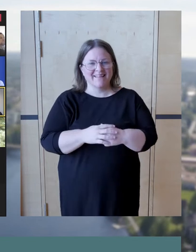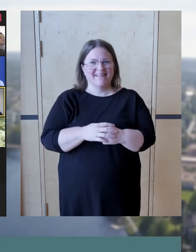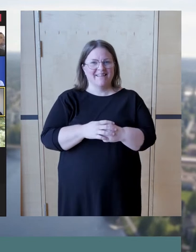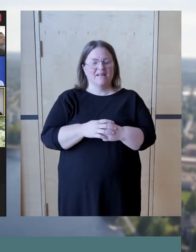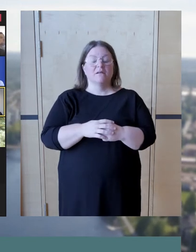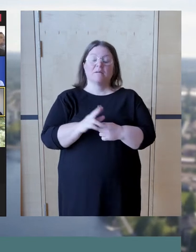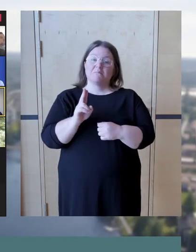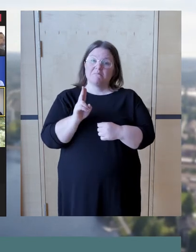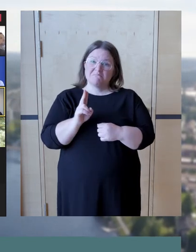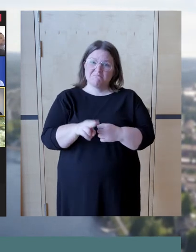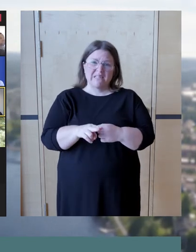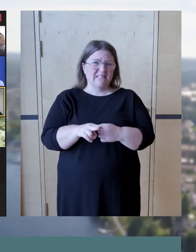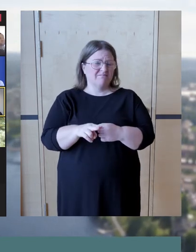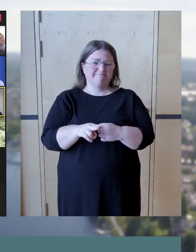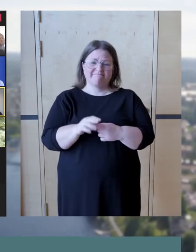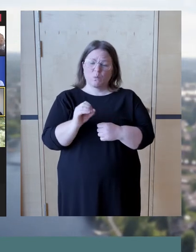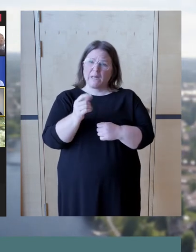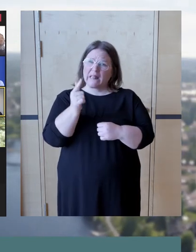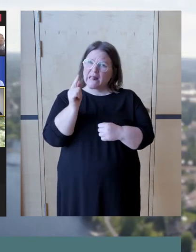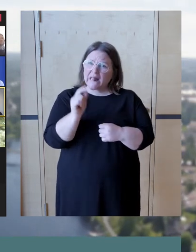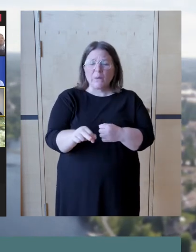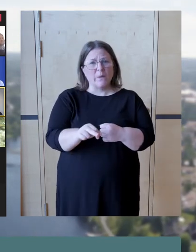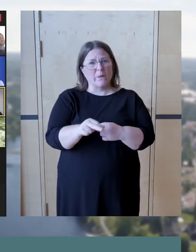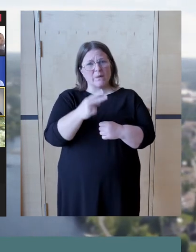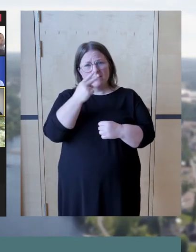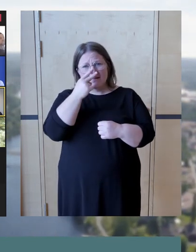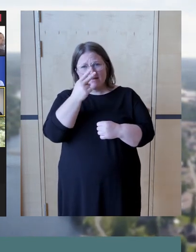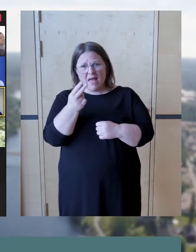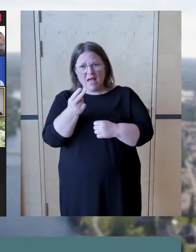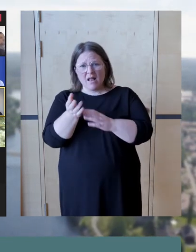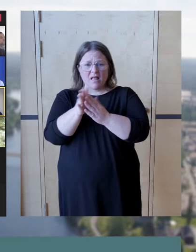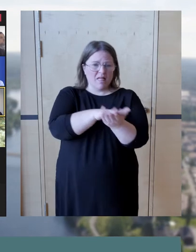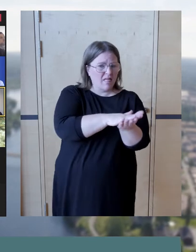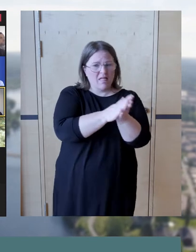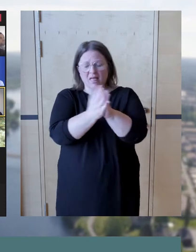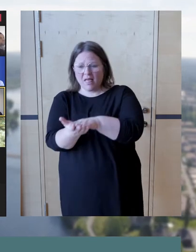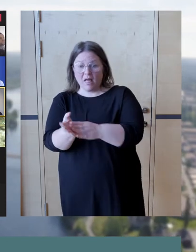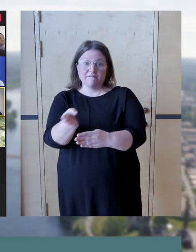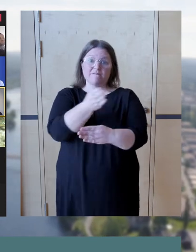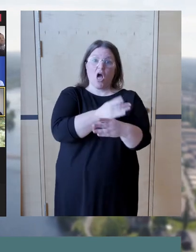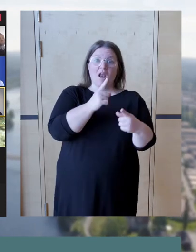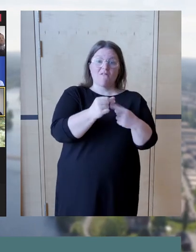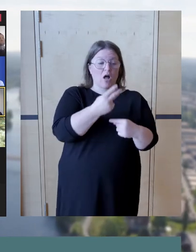När man ser hur jag har svängt här att man just förevarit han sovit Bro Kan du sova inget behov